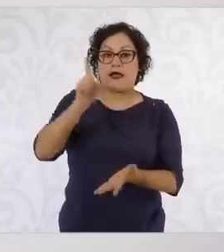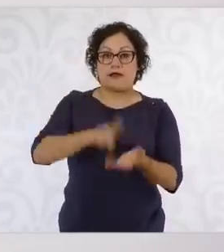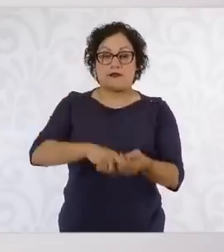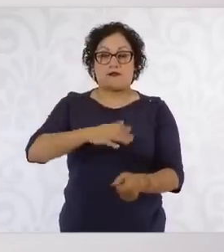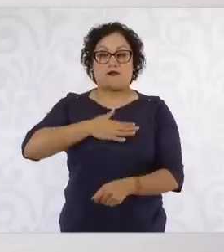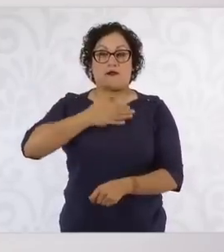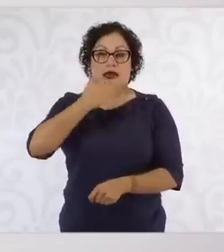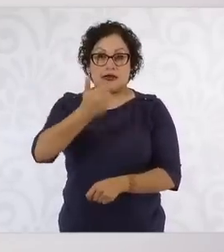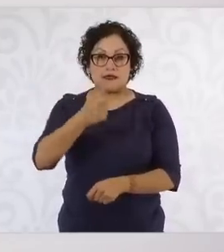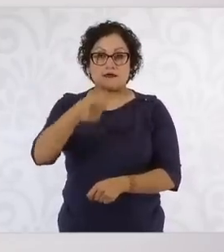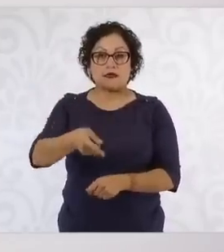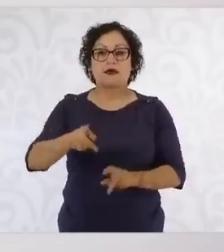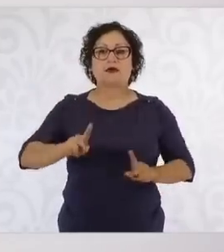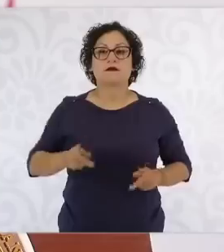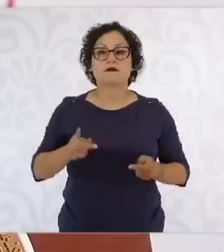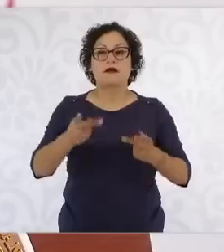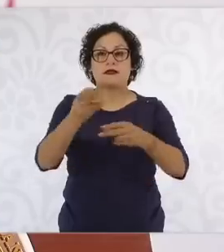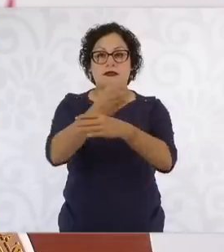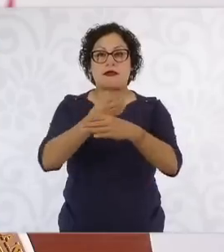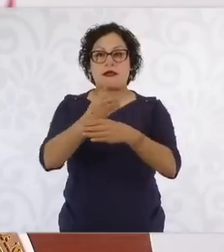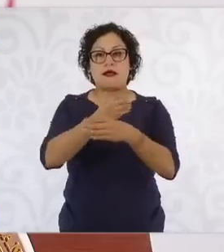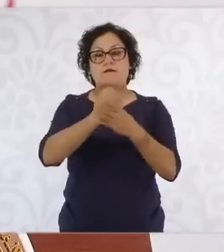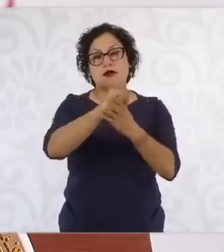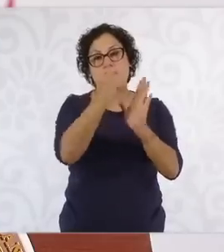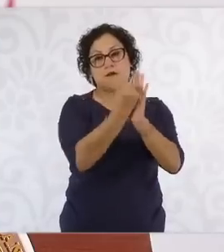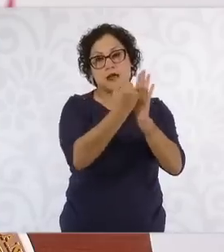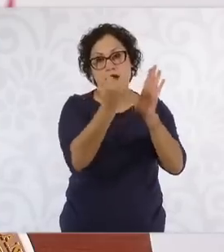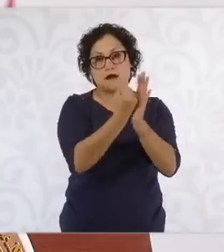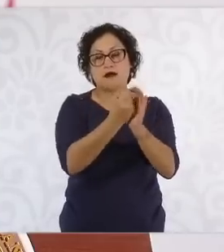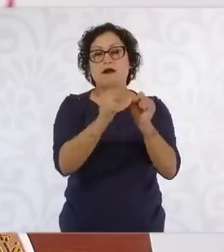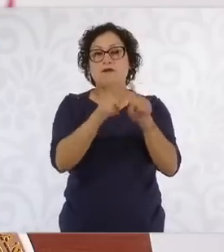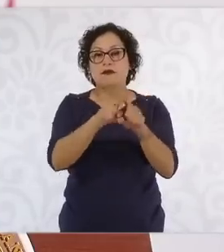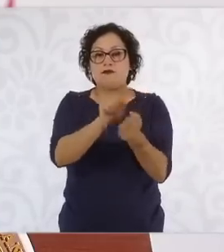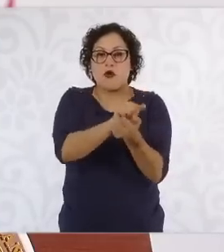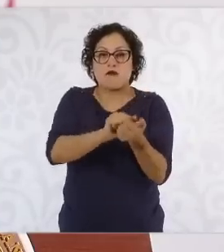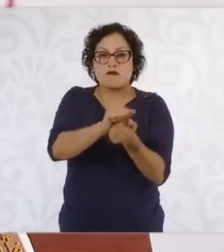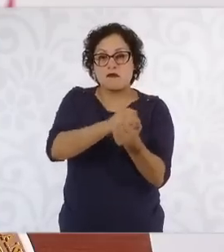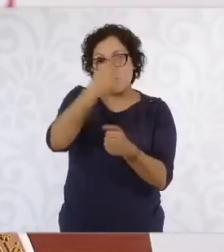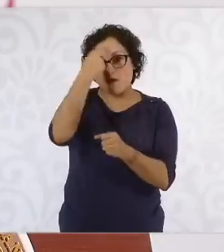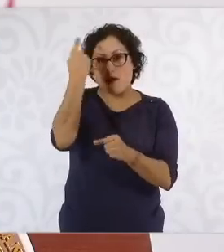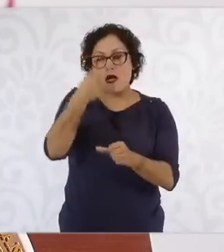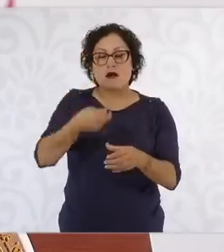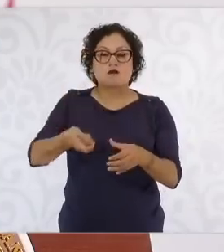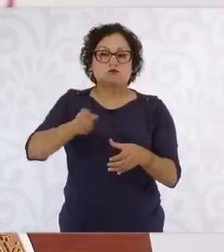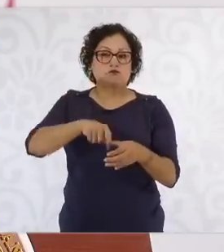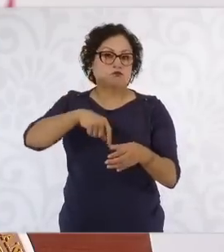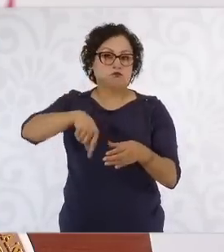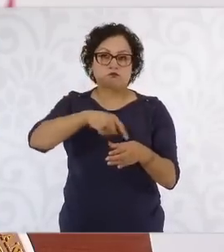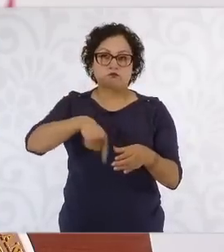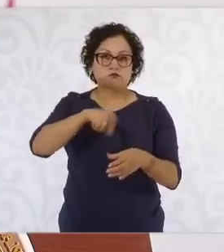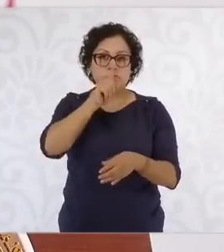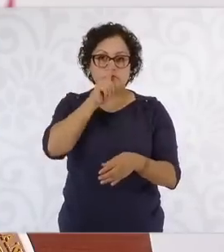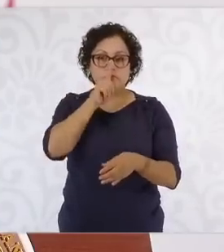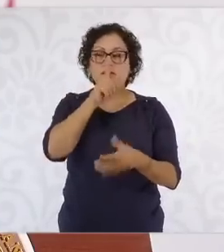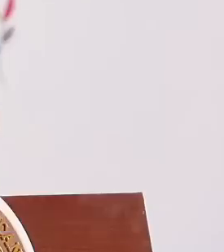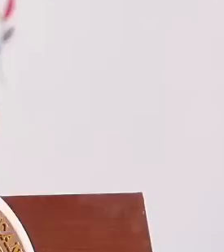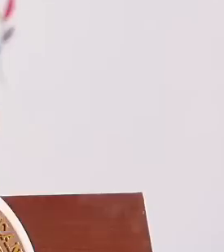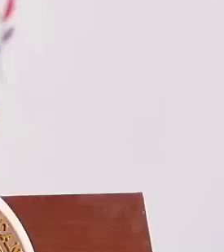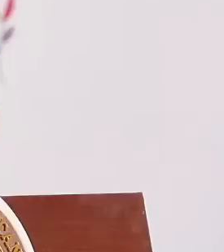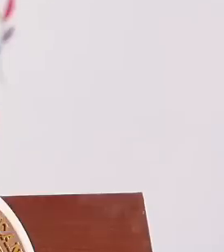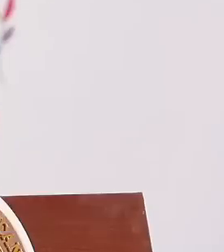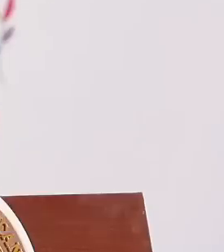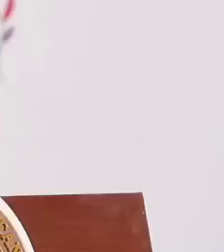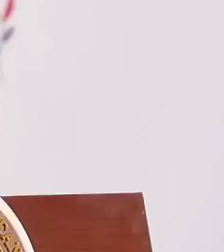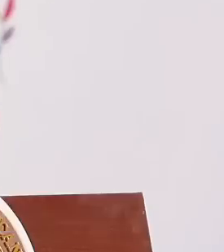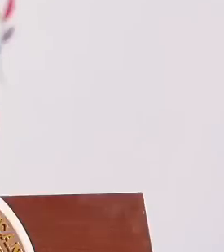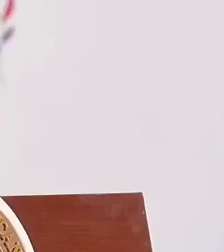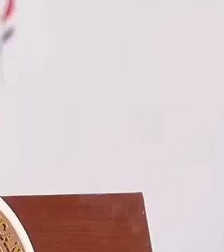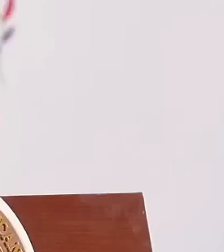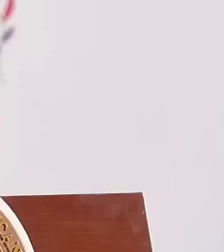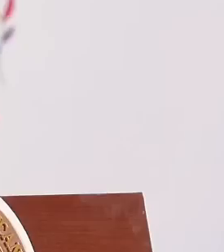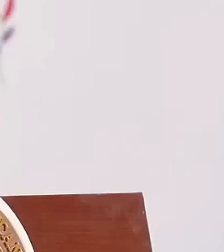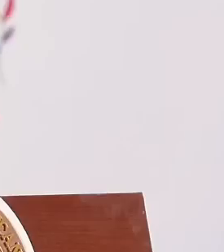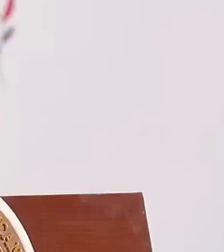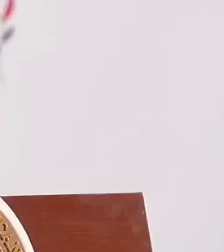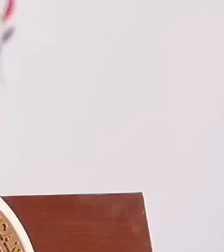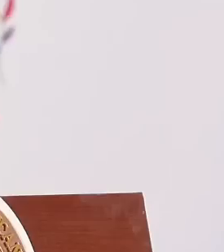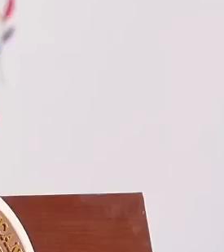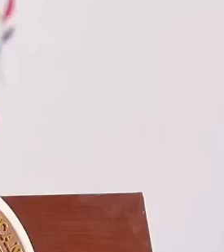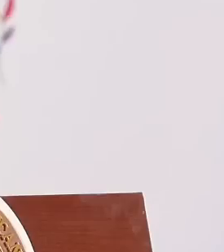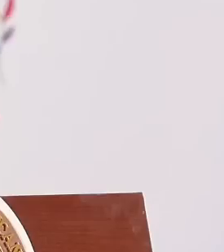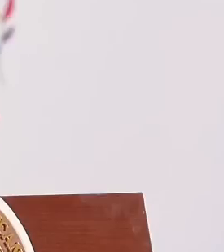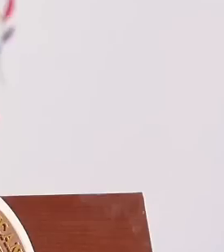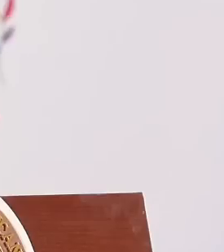vende café de marca soluble nosotros queremos que haya una marca de bienestar de tal manera